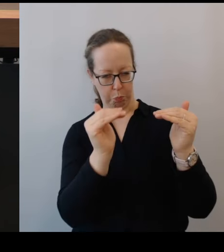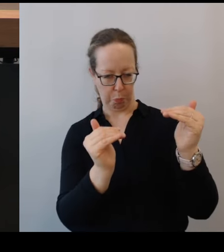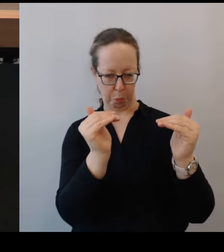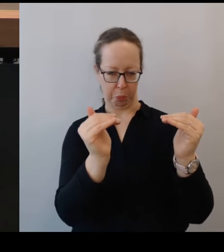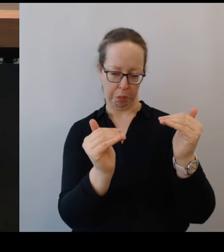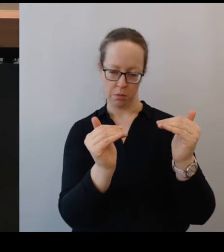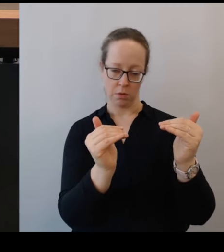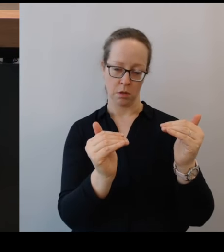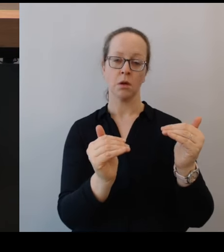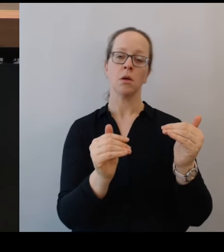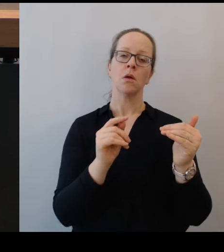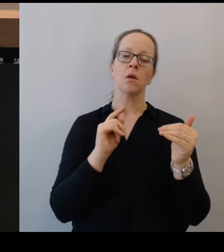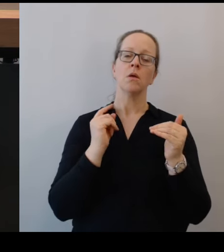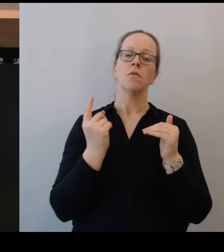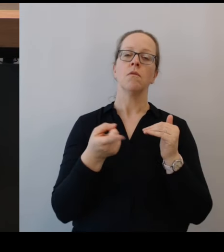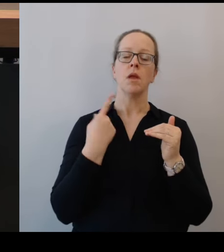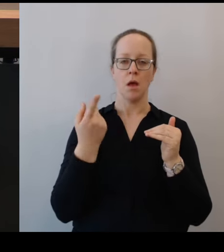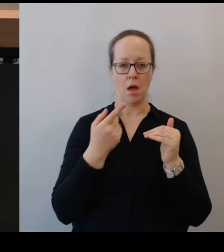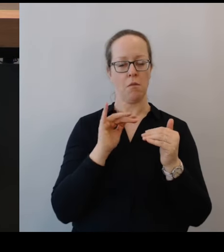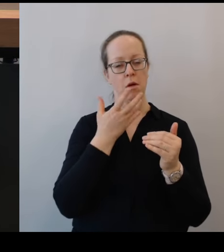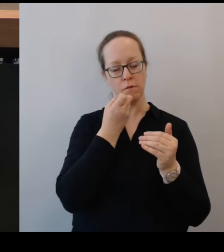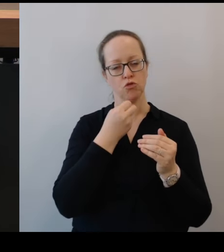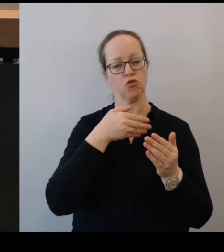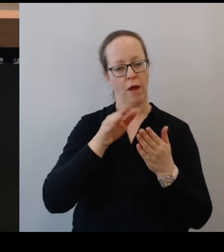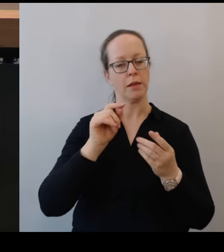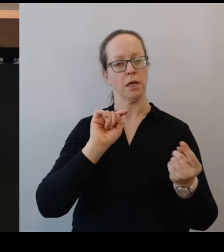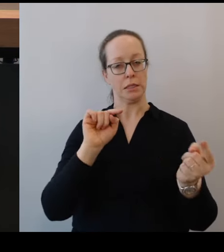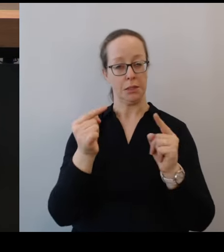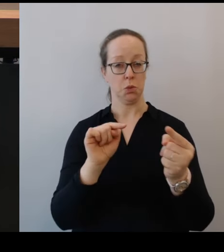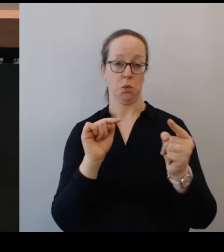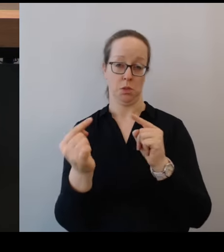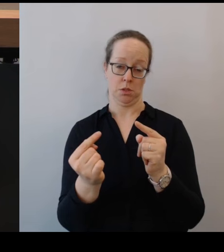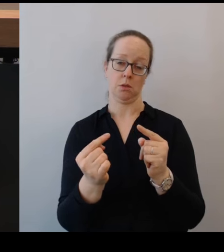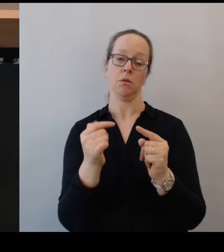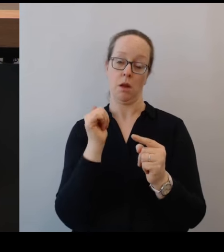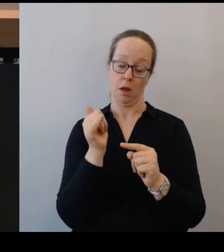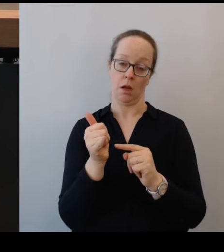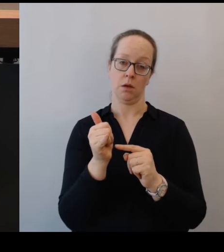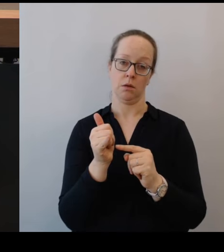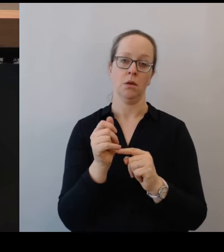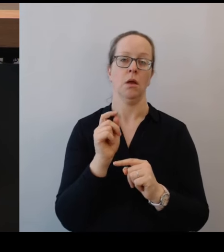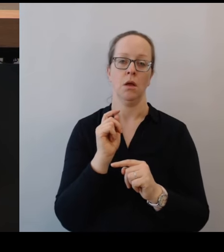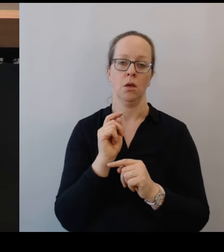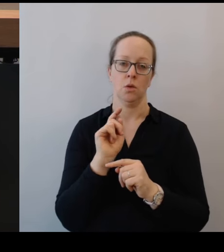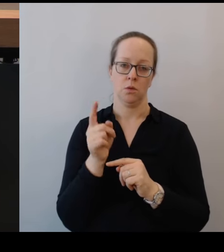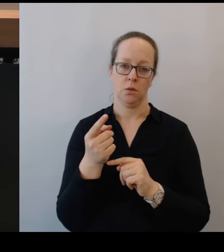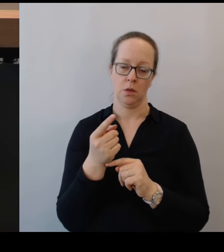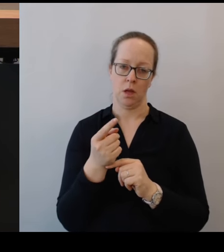verlässliche und für die vielen Mieterinnen und Mietern Berlins gute Lösung finden.